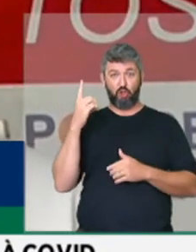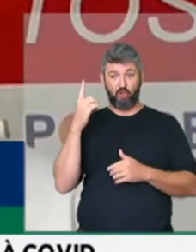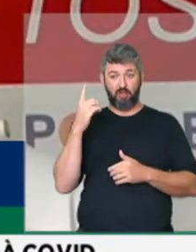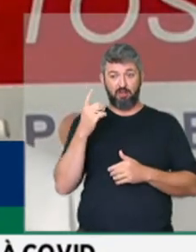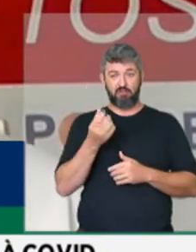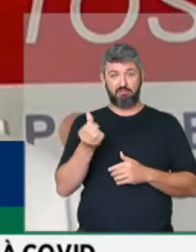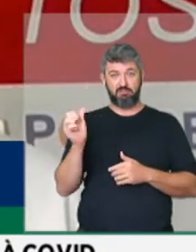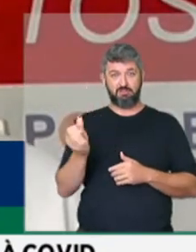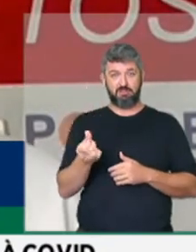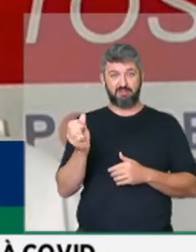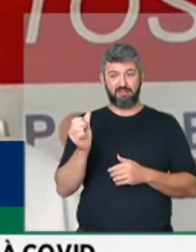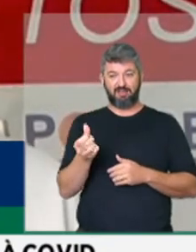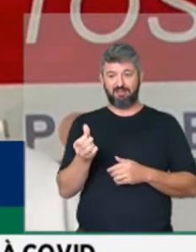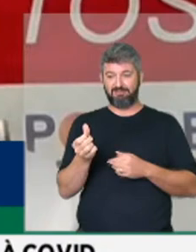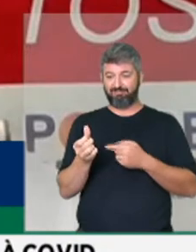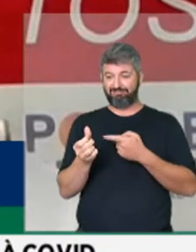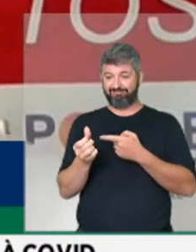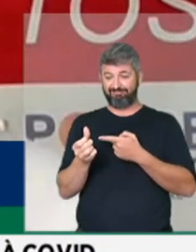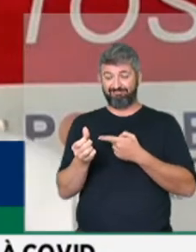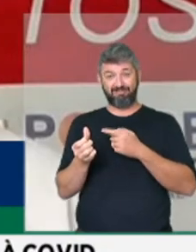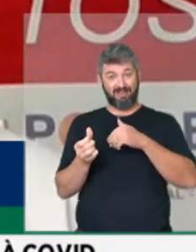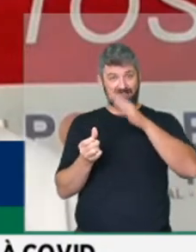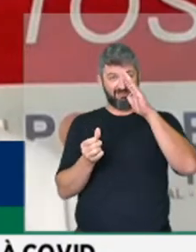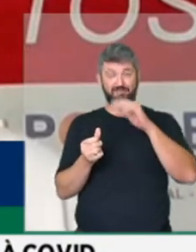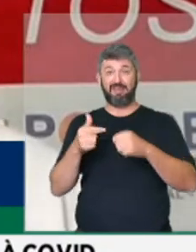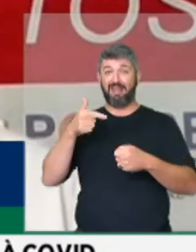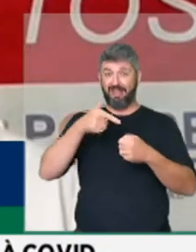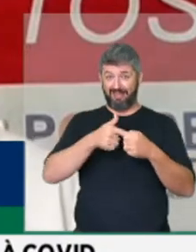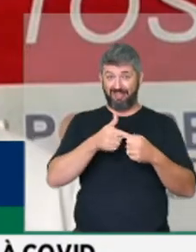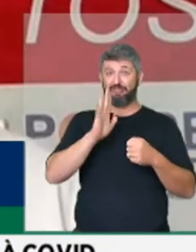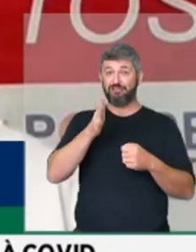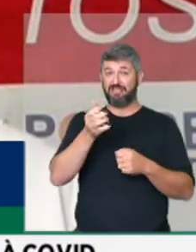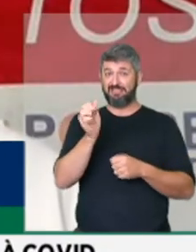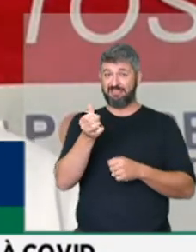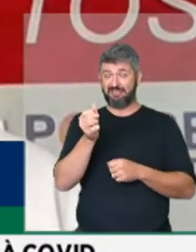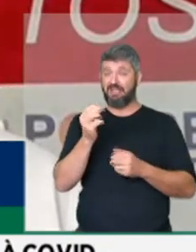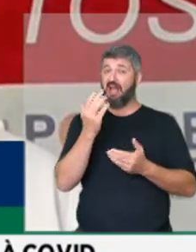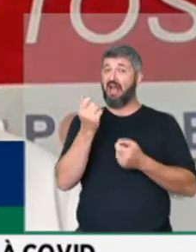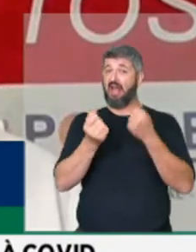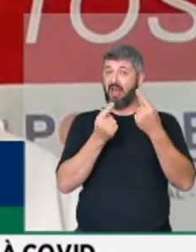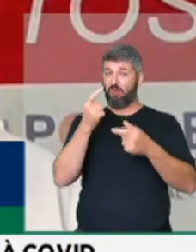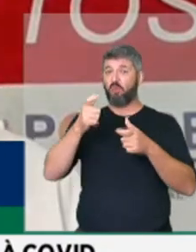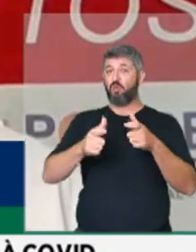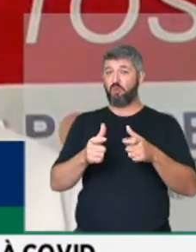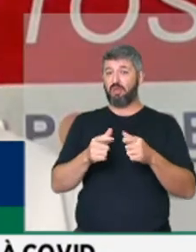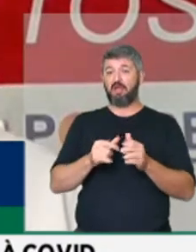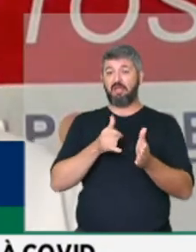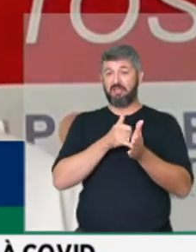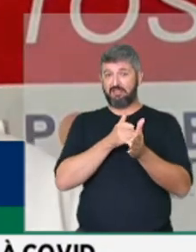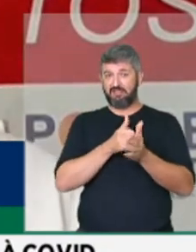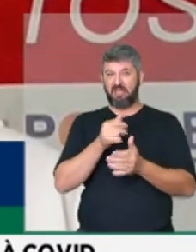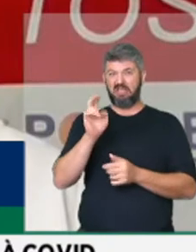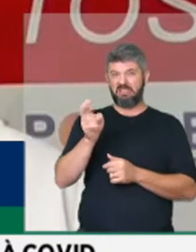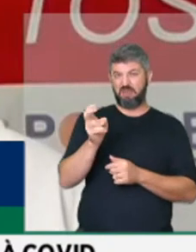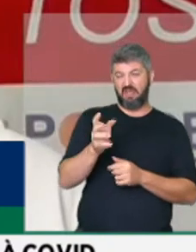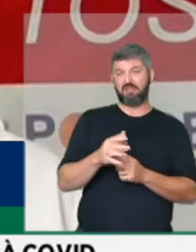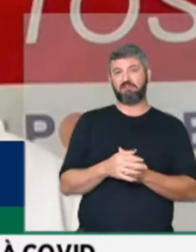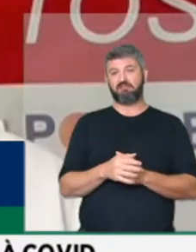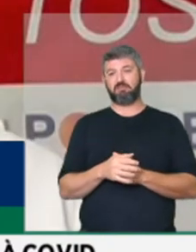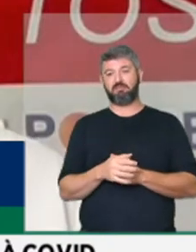DESEMPREGO... 14.5%. OU SEJA QUASE 15 MILHÕES DE BRASILEIROS DESEMPREGADOS, SEM CONTAR A... OS SUB EMPREGADOS. A ENERGIA ELÉTRICA SUBIU